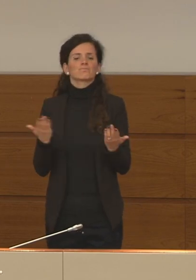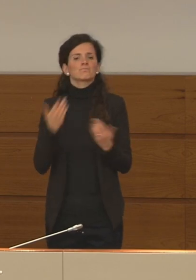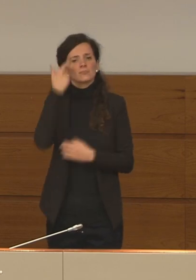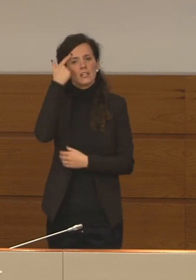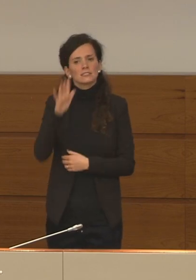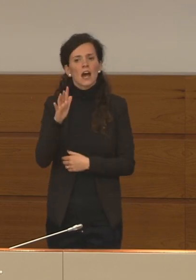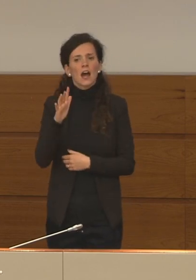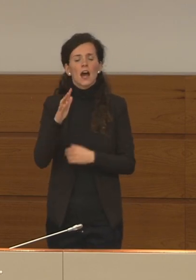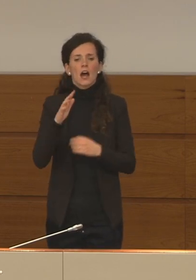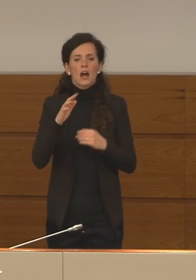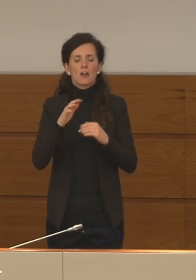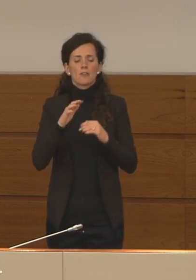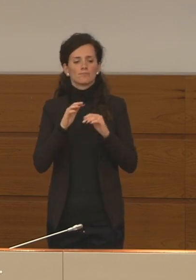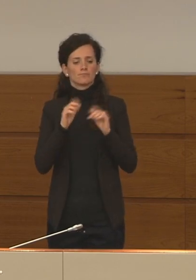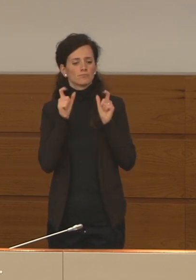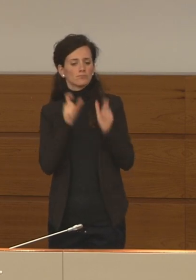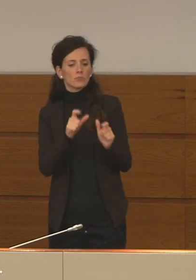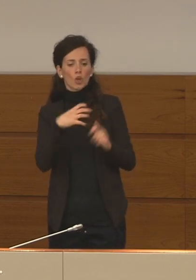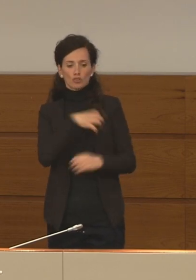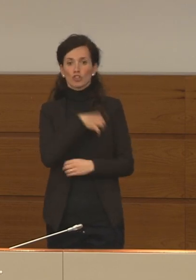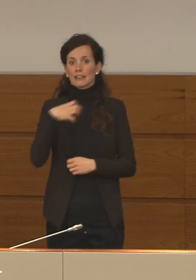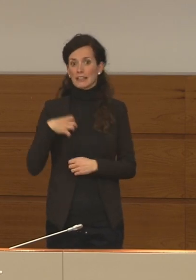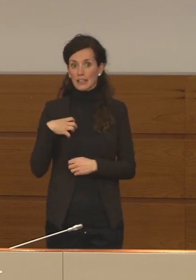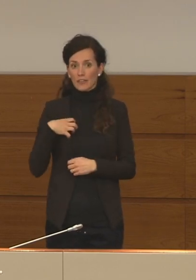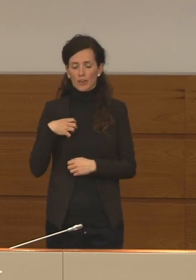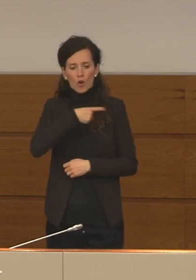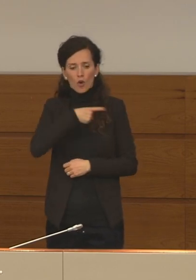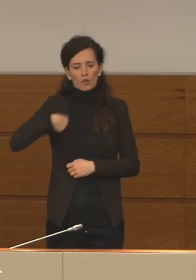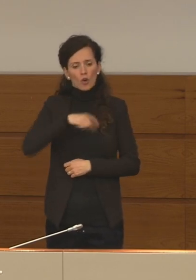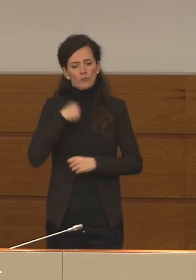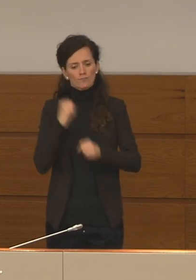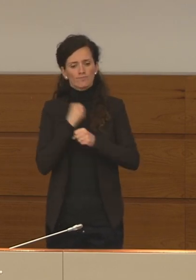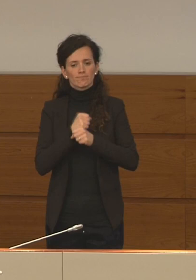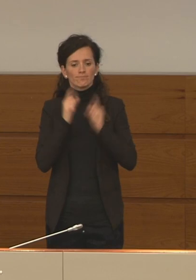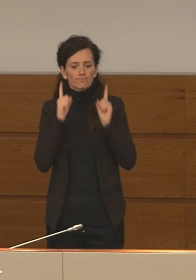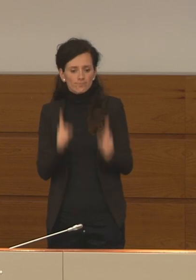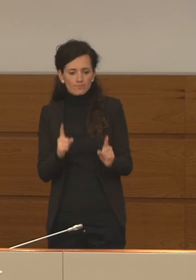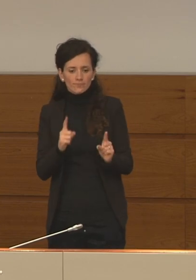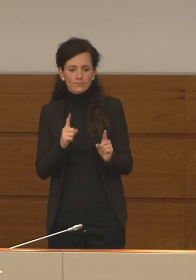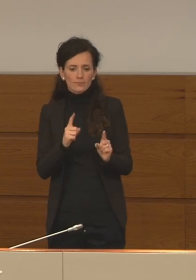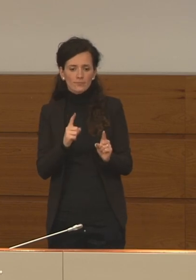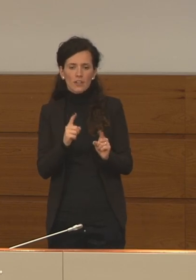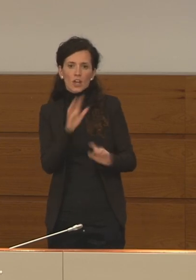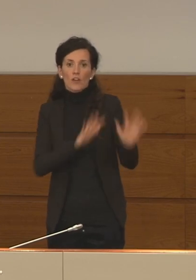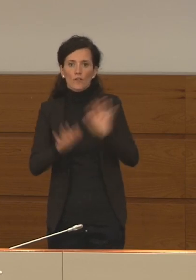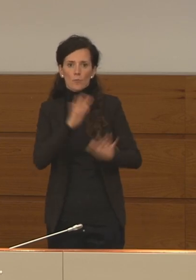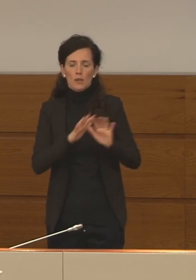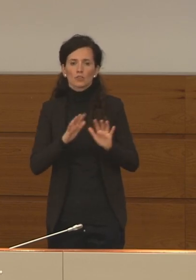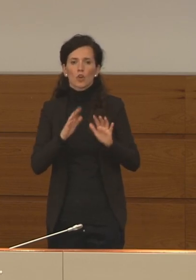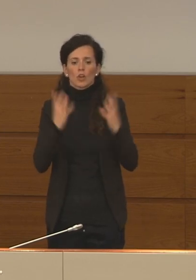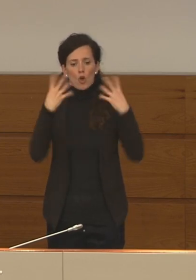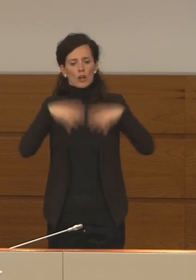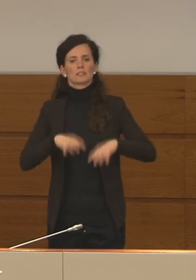noi procediamo per acquisizioni, ad oggi noi ci atteniamo alle indicazioni dell'Organizzazione Mondiale della Sanità che ha definito un